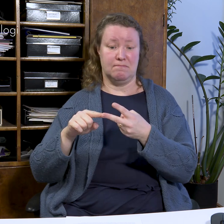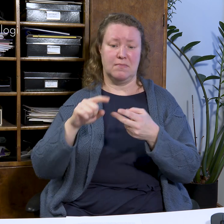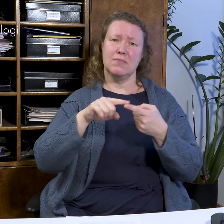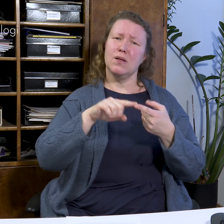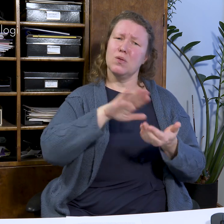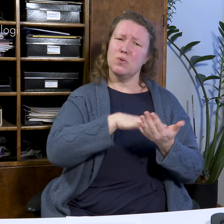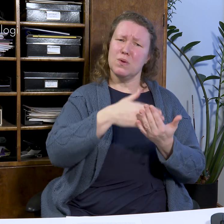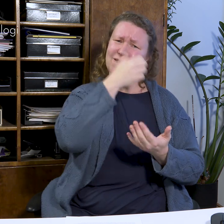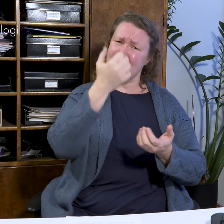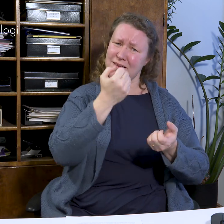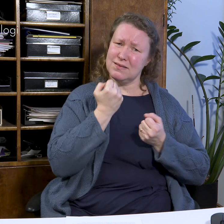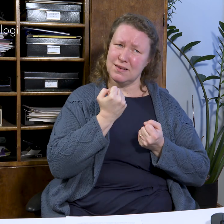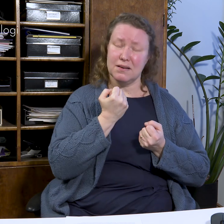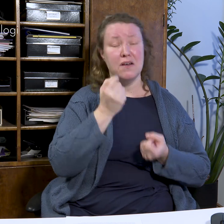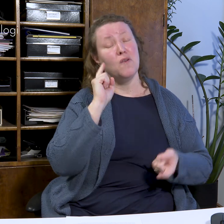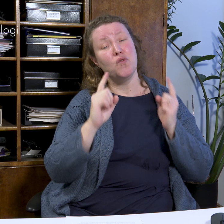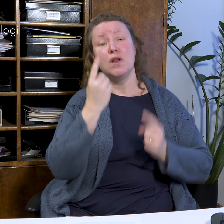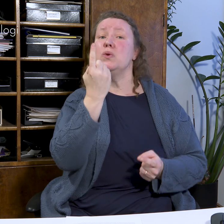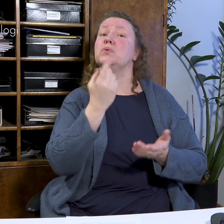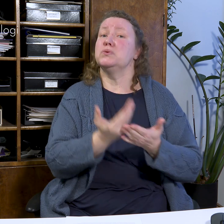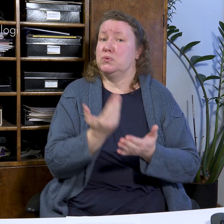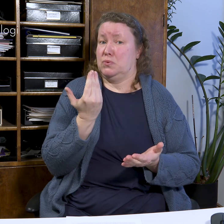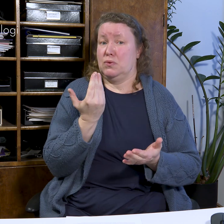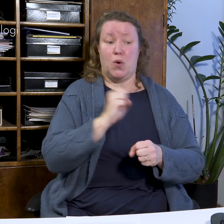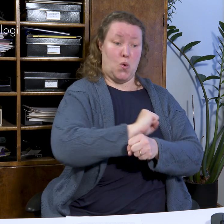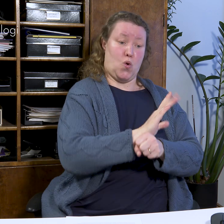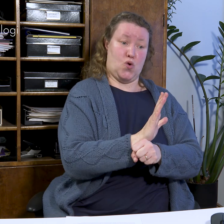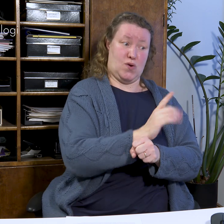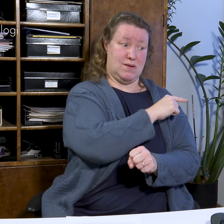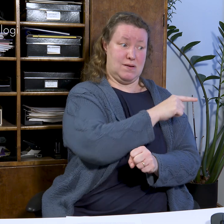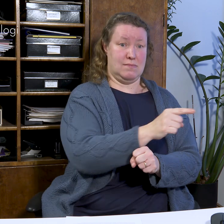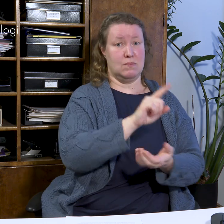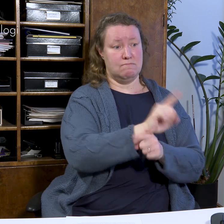Koronan jälkeen nousseet tilausmäärät ovat varmasti yksi syy siihen, -